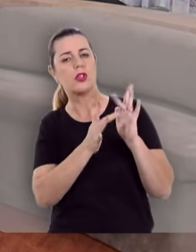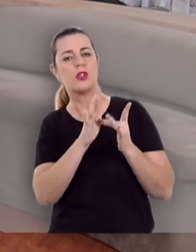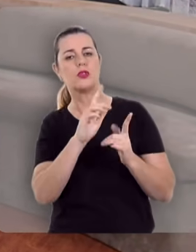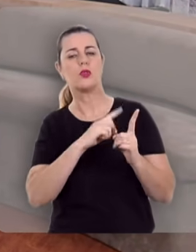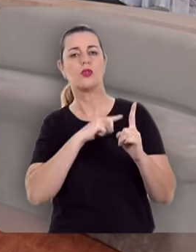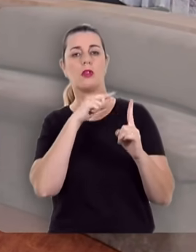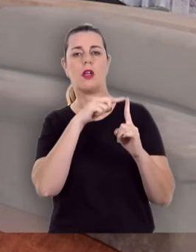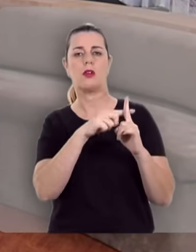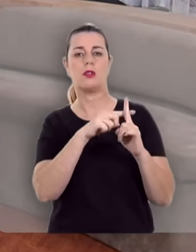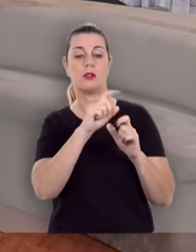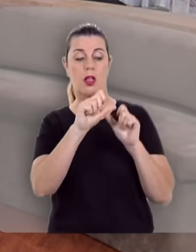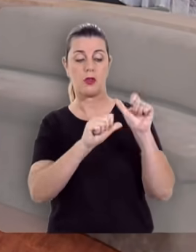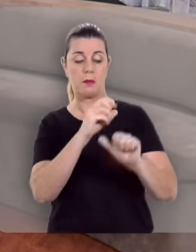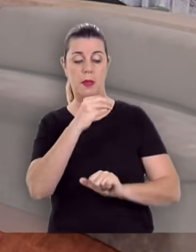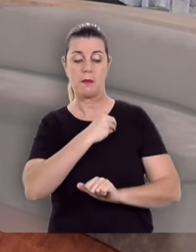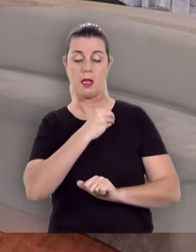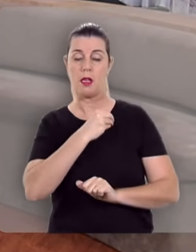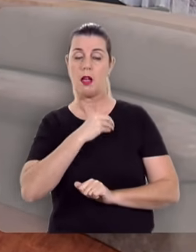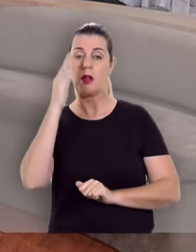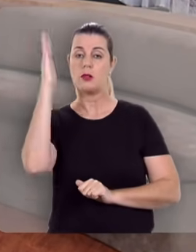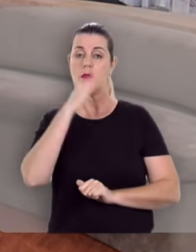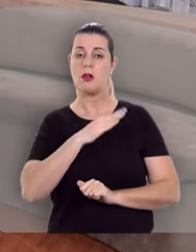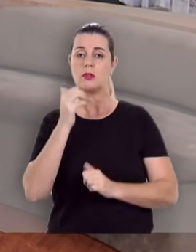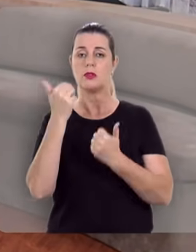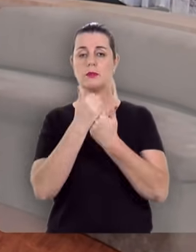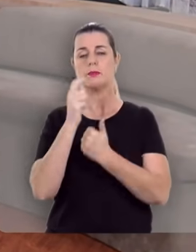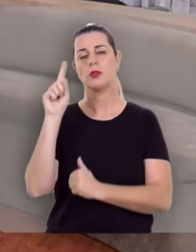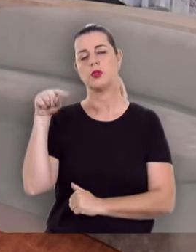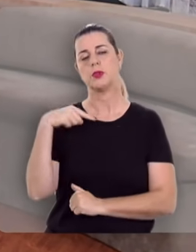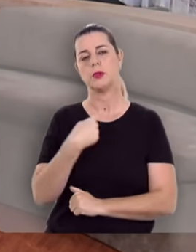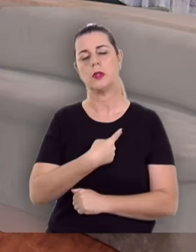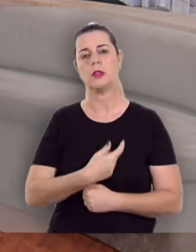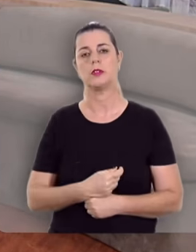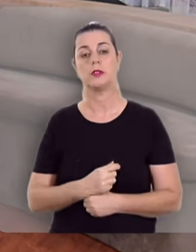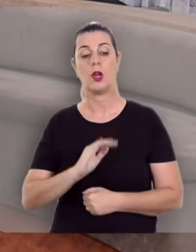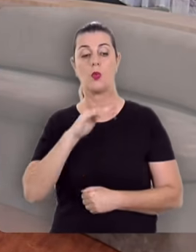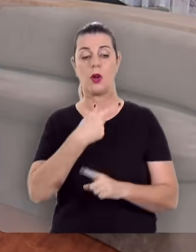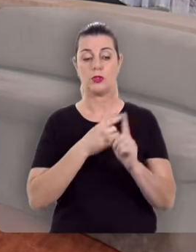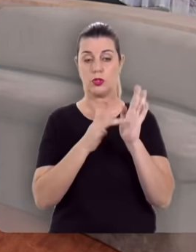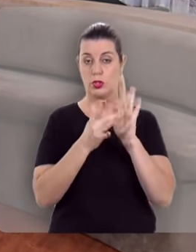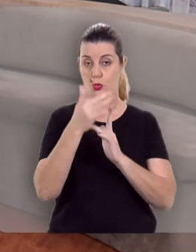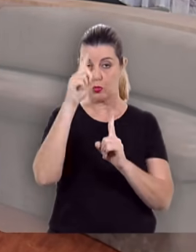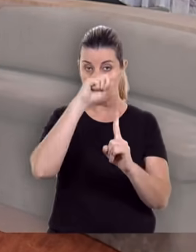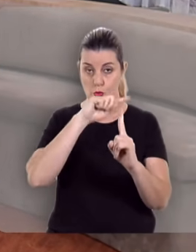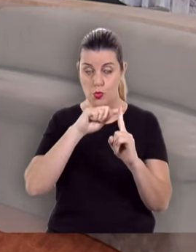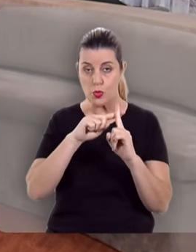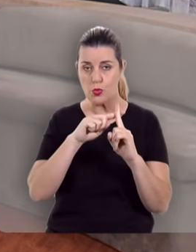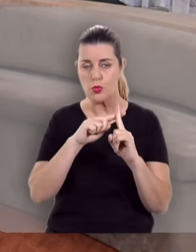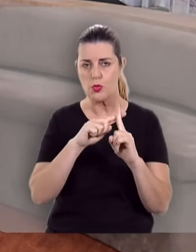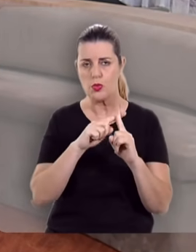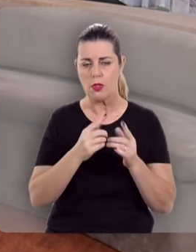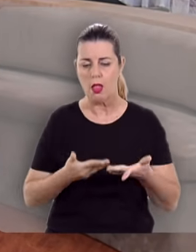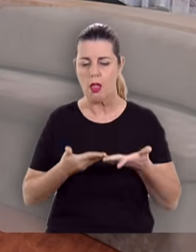pecado por nós ele foi feito maldição por nós quando ele estava lá na cruz levando sobre si o